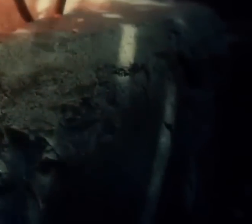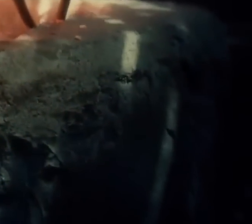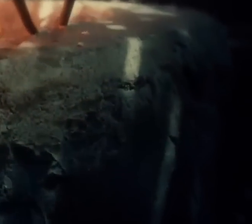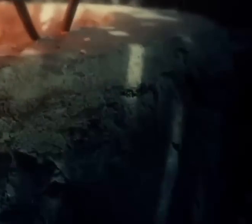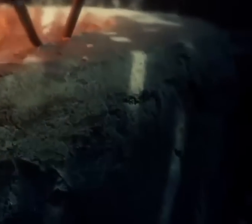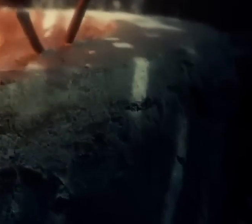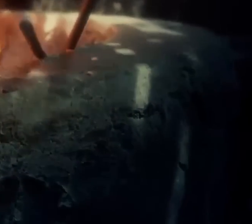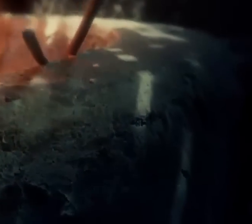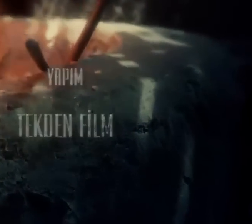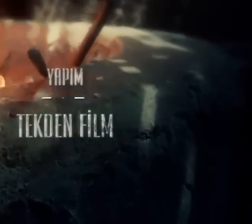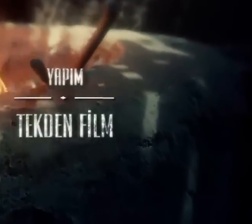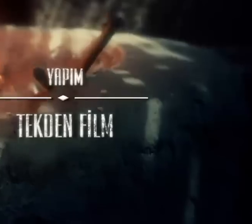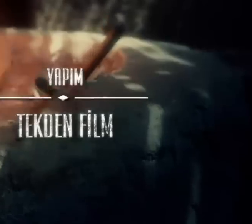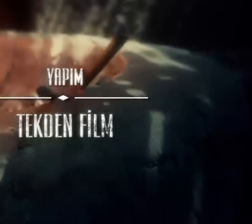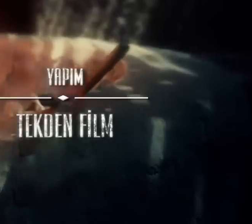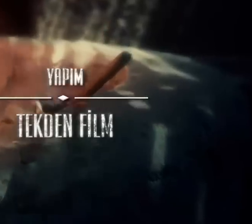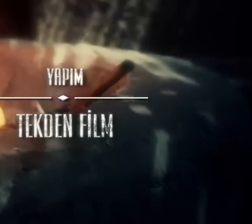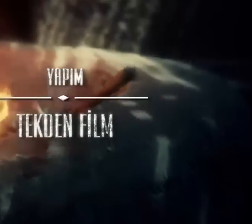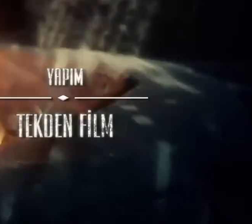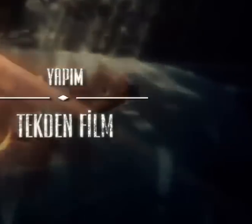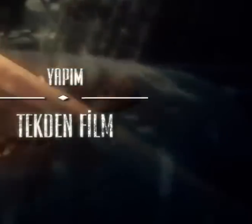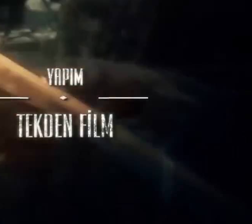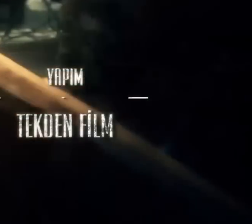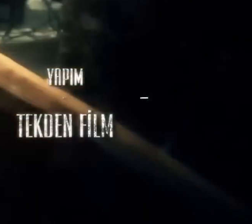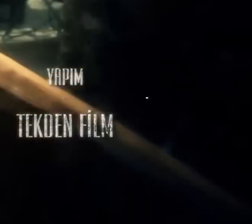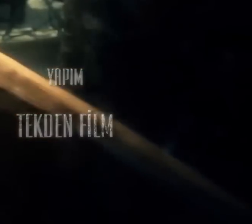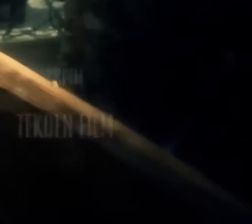(Müzik - Jenerik)